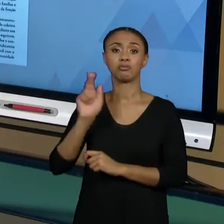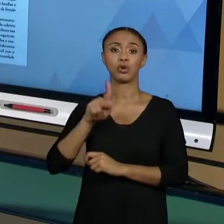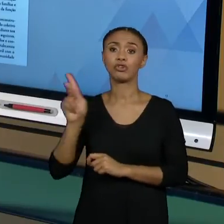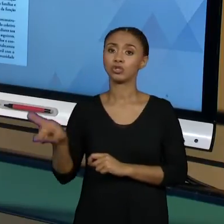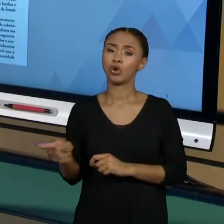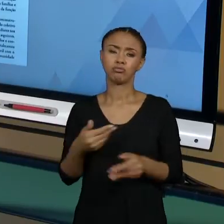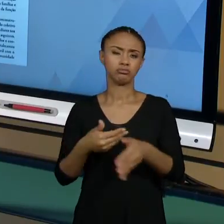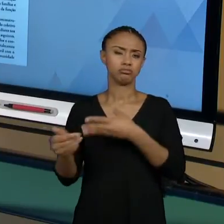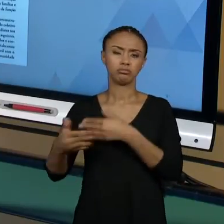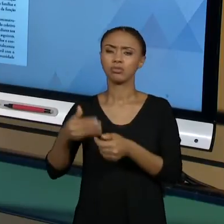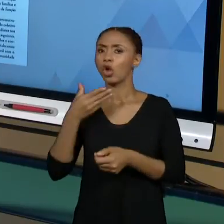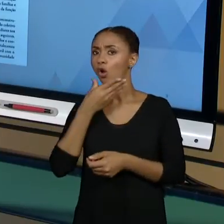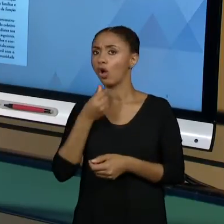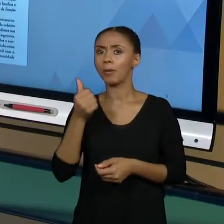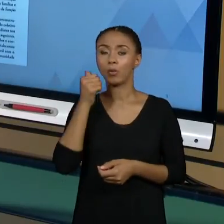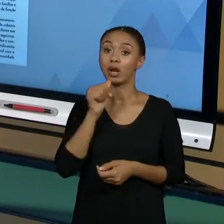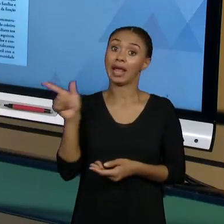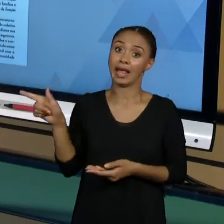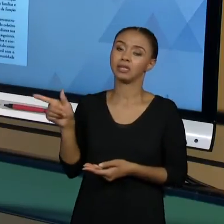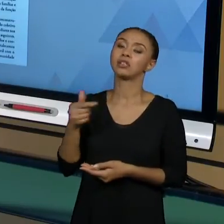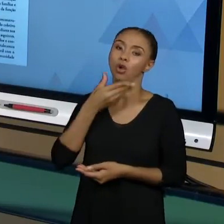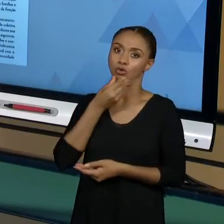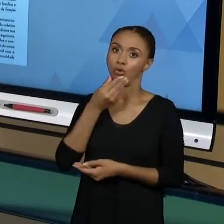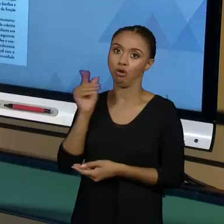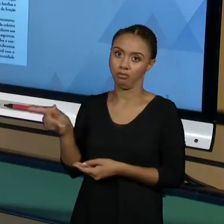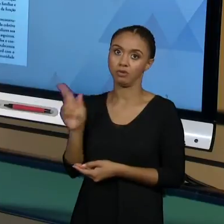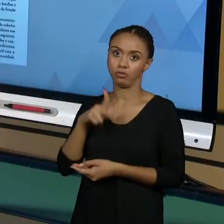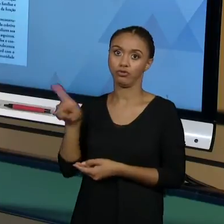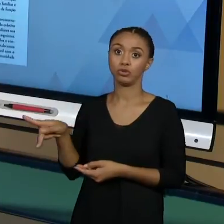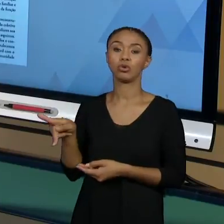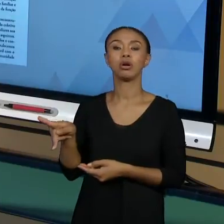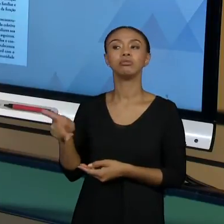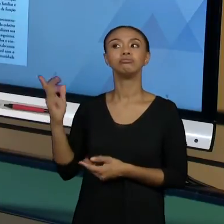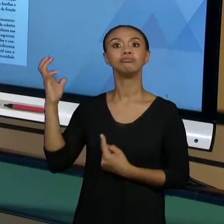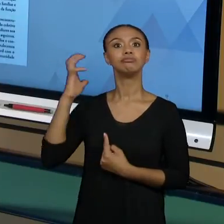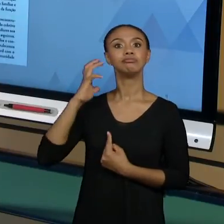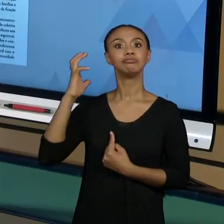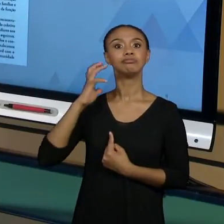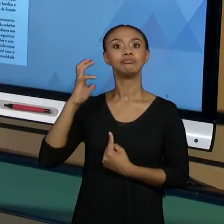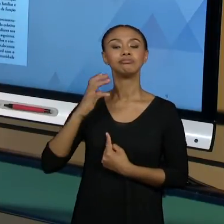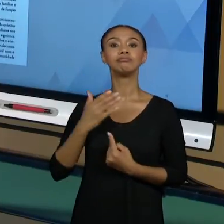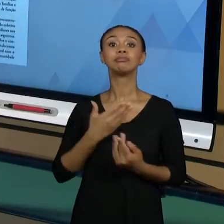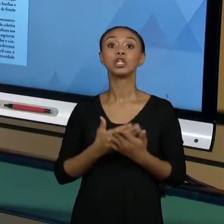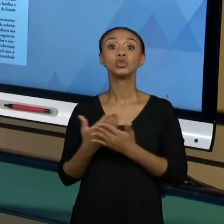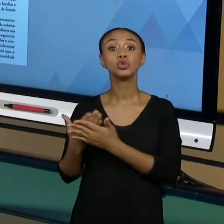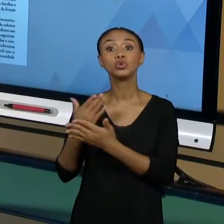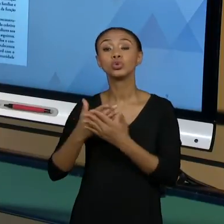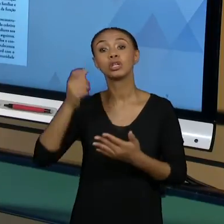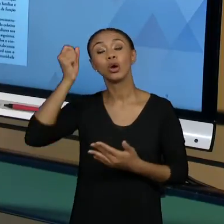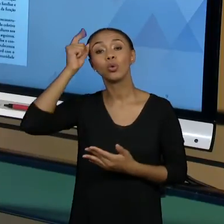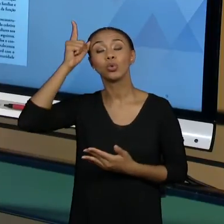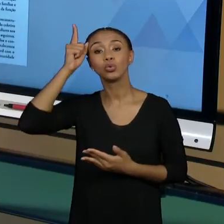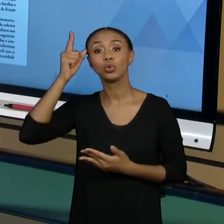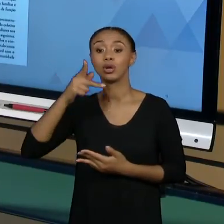UM PROFESSOR, QUE ESTÁ INSPIRADO NO NOS ESTUDOS CULTURAIS NA SUA VERTENTE PÓS-ESTRUTURALISTA PARA